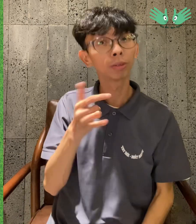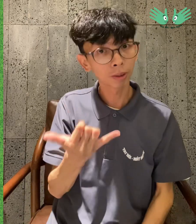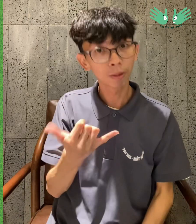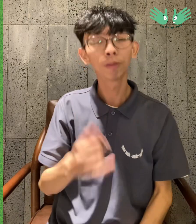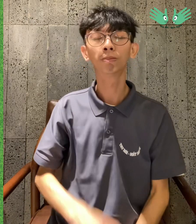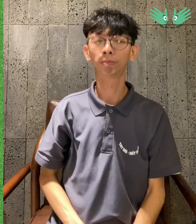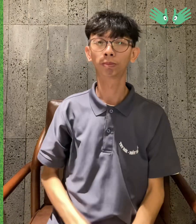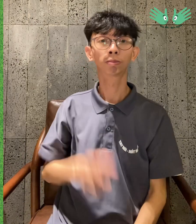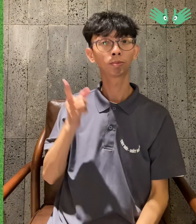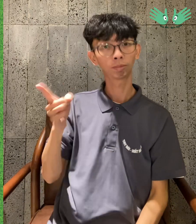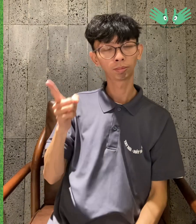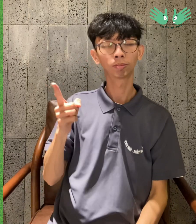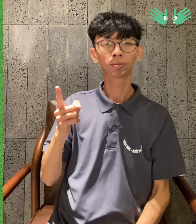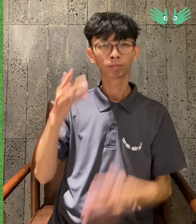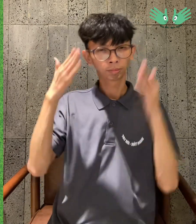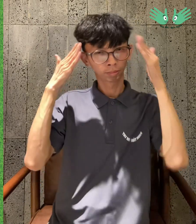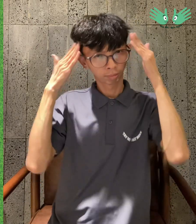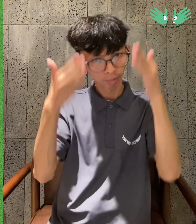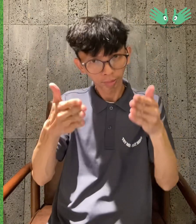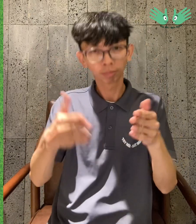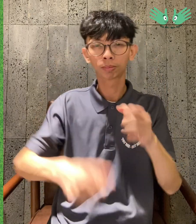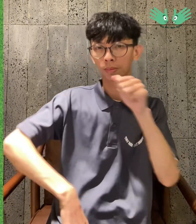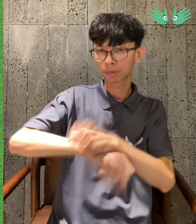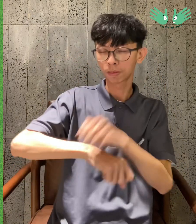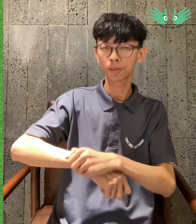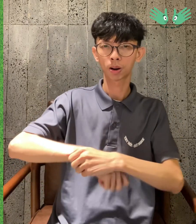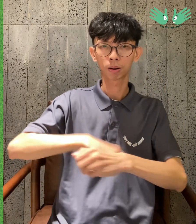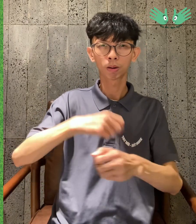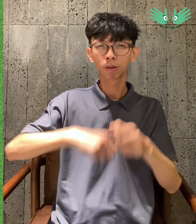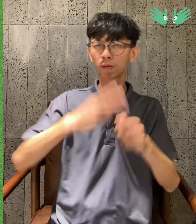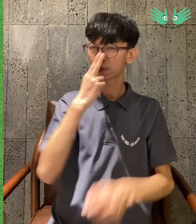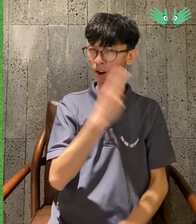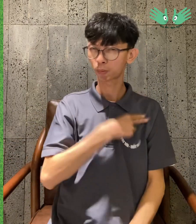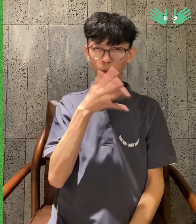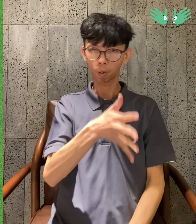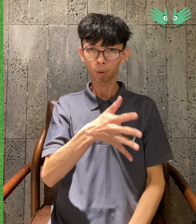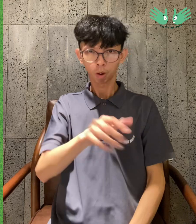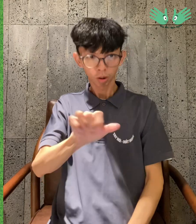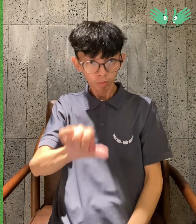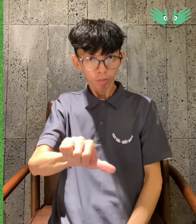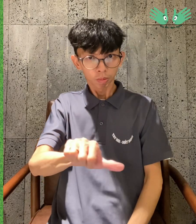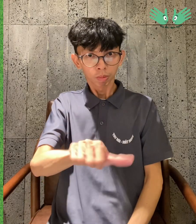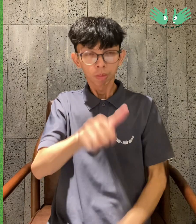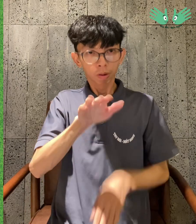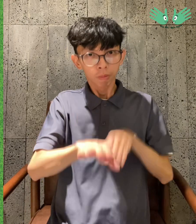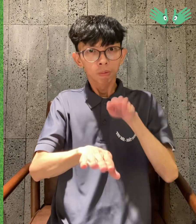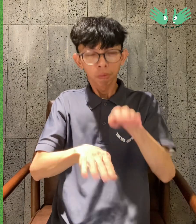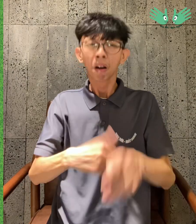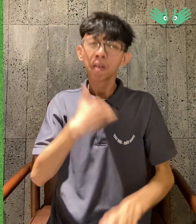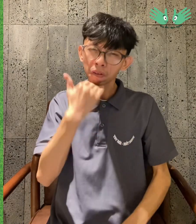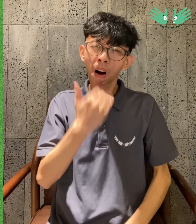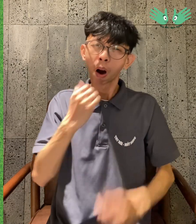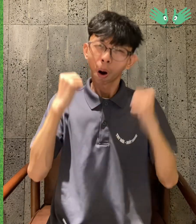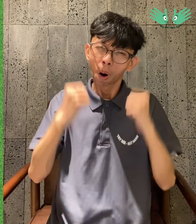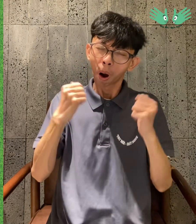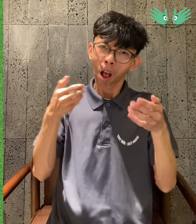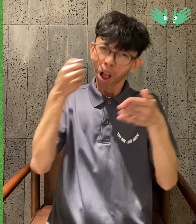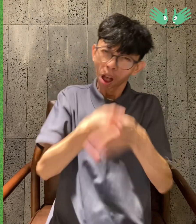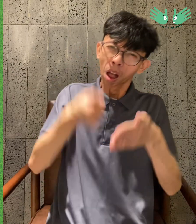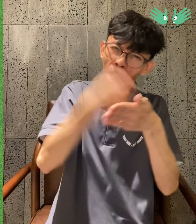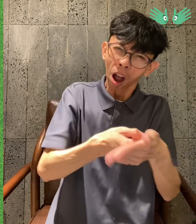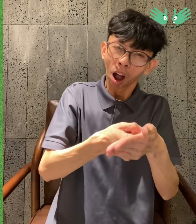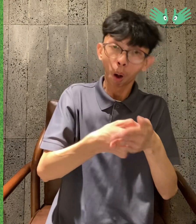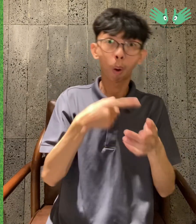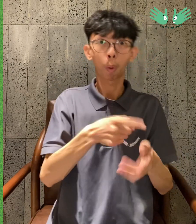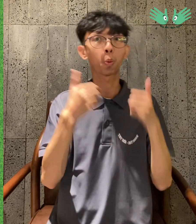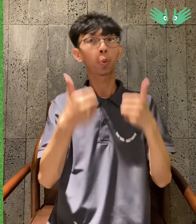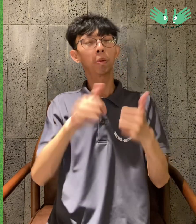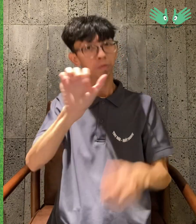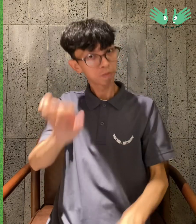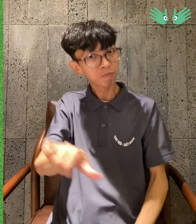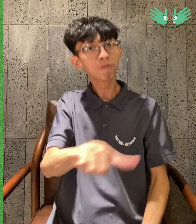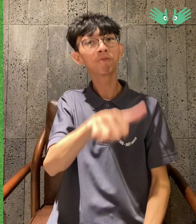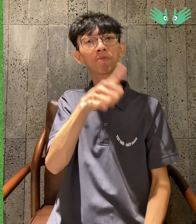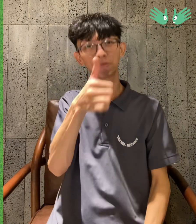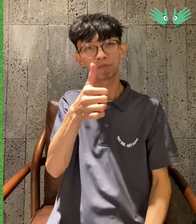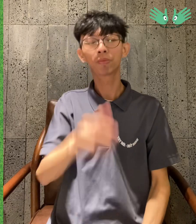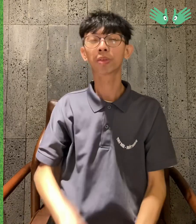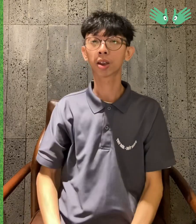Vì ông đã quan tâm, nỗ lực giúp các học trò đá bóng có nhiều tiến bộ